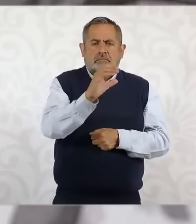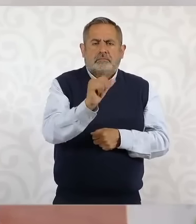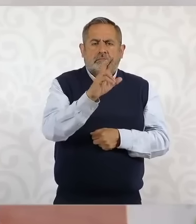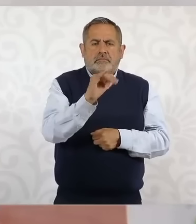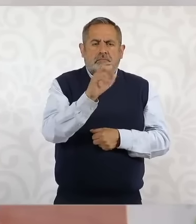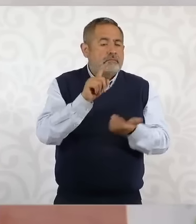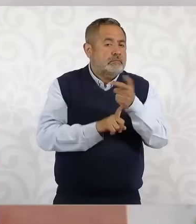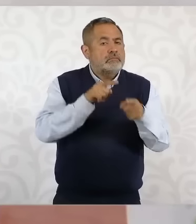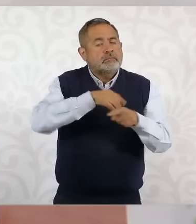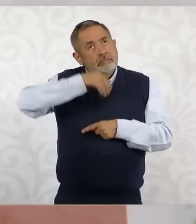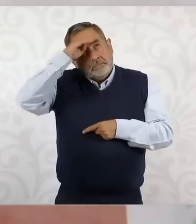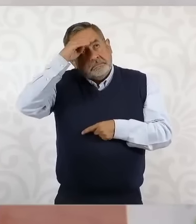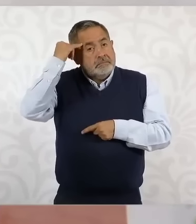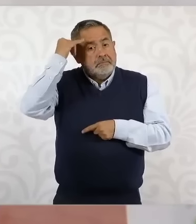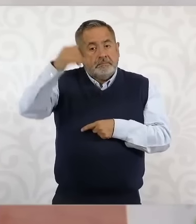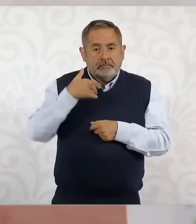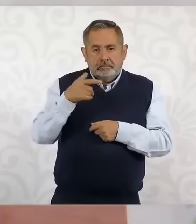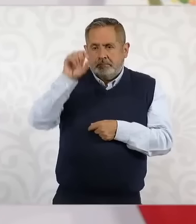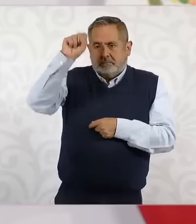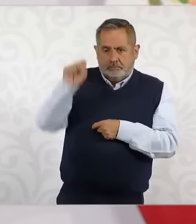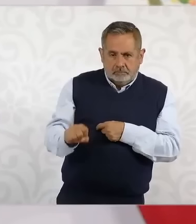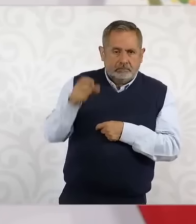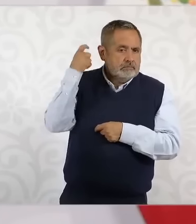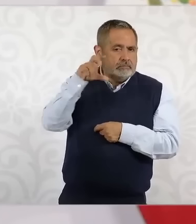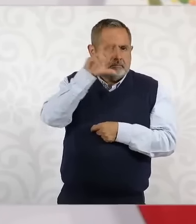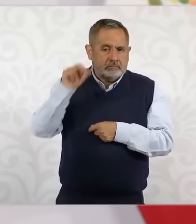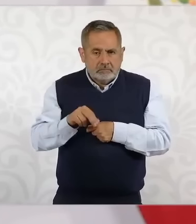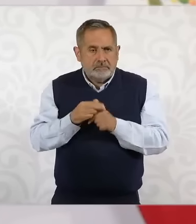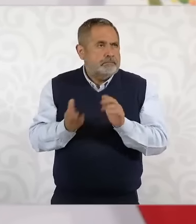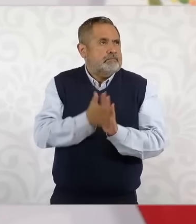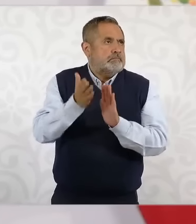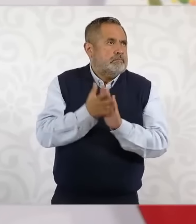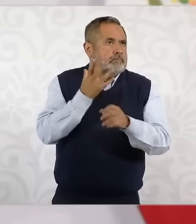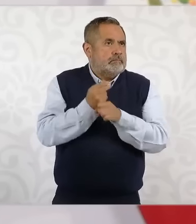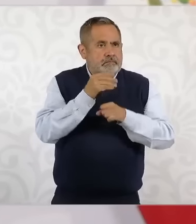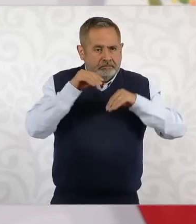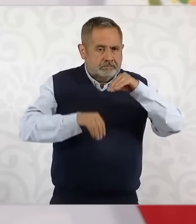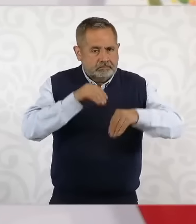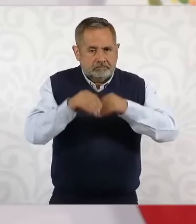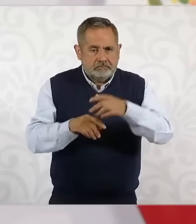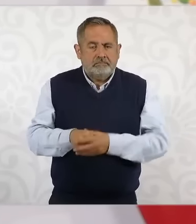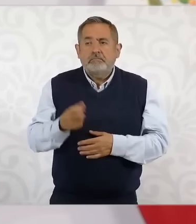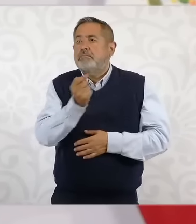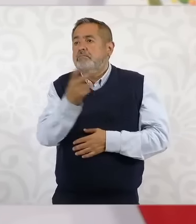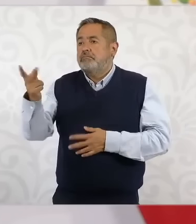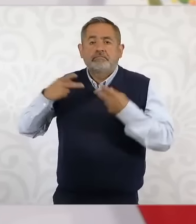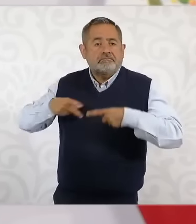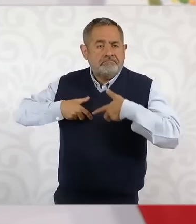que tiene planteado hacer en el sur de Quintana Ro. Ha habido muchas protestas y muchas personas